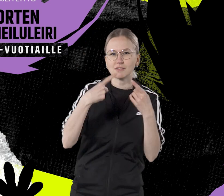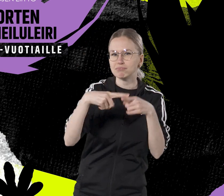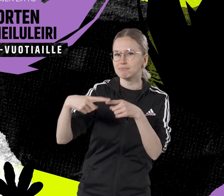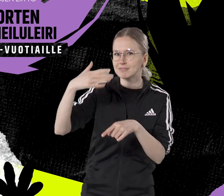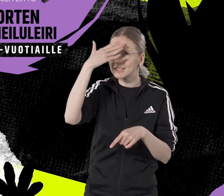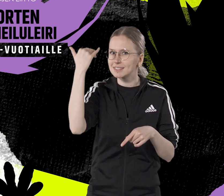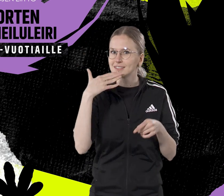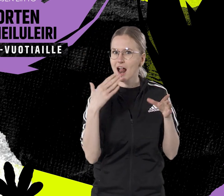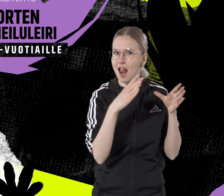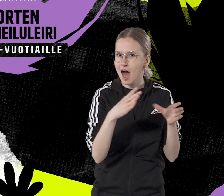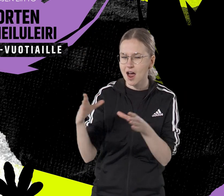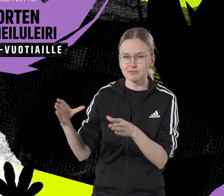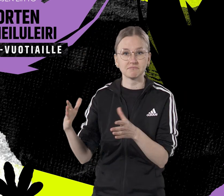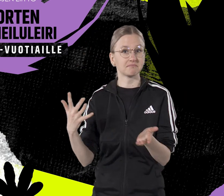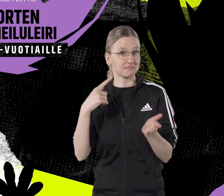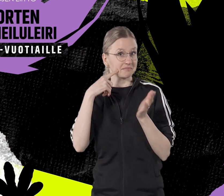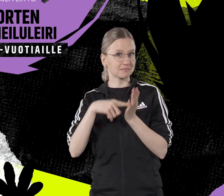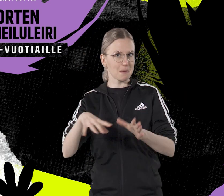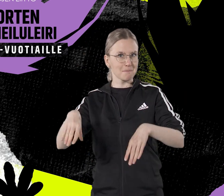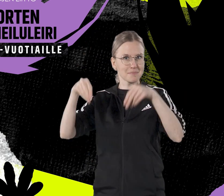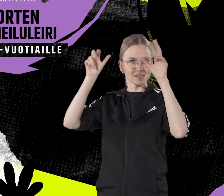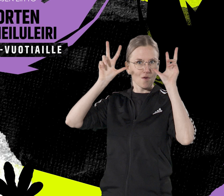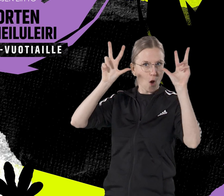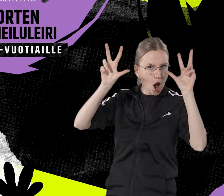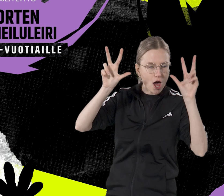erilaisia kesäisiä urheilulajeja kuten rantalentopalloa, -